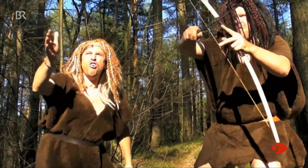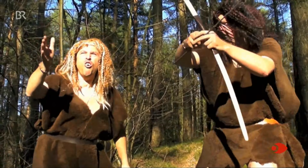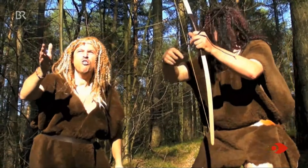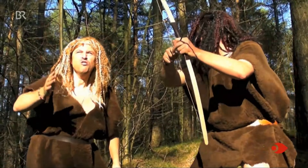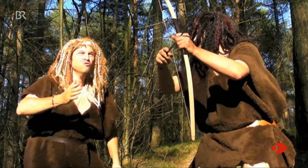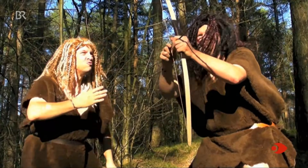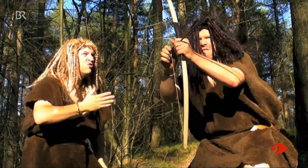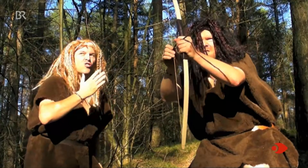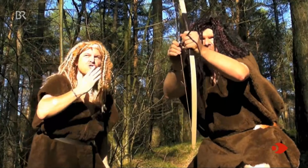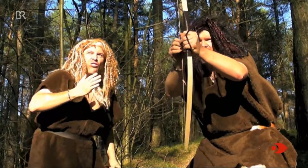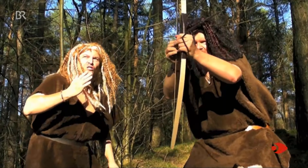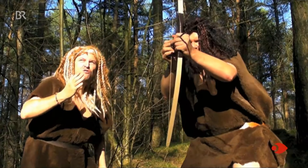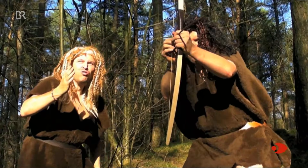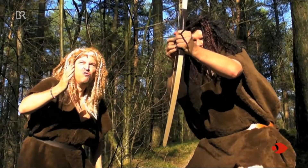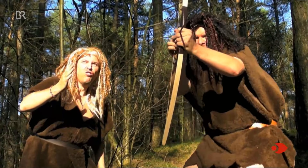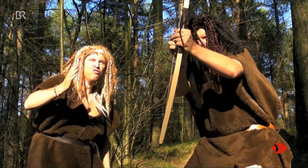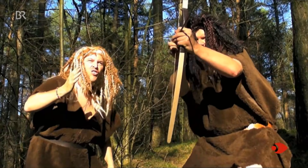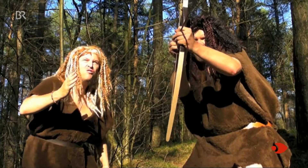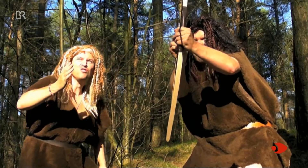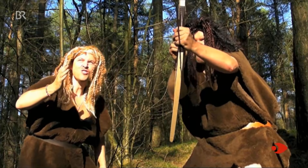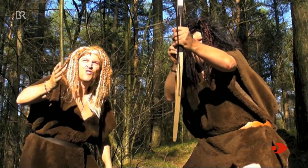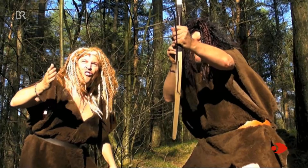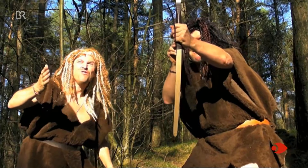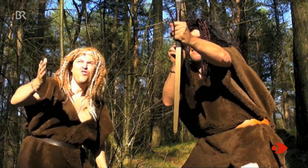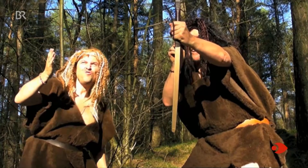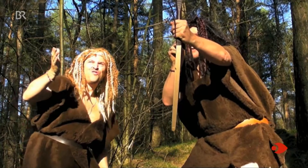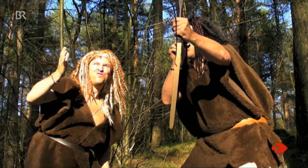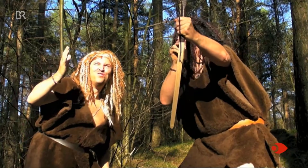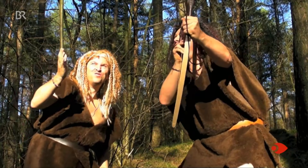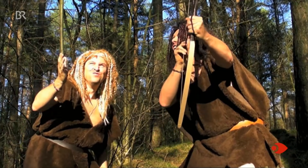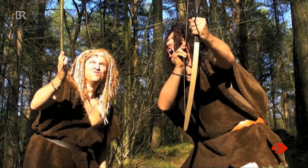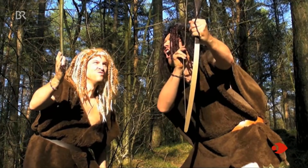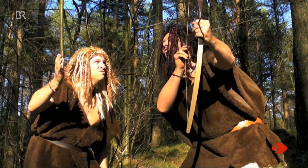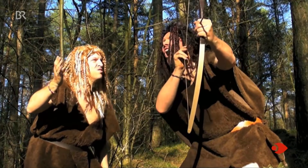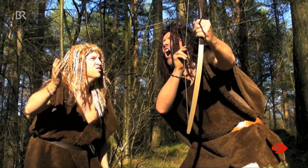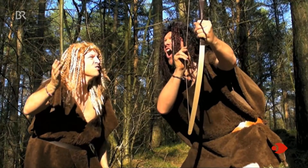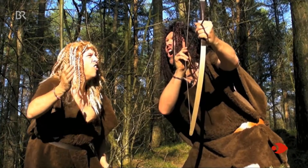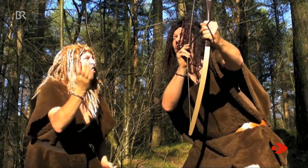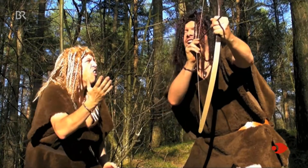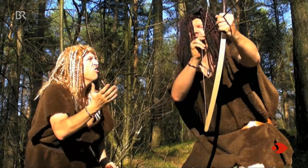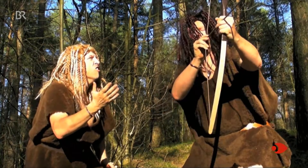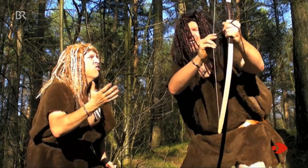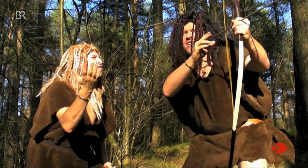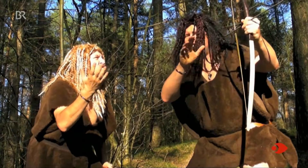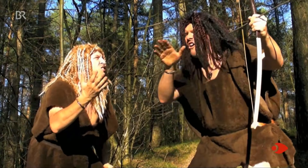Genau zielen. Ja, in diese Richtung. Was ist denn?